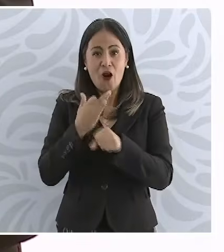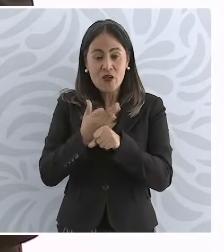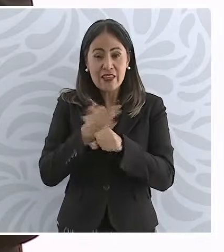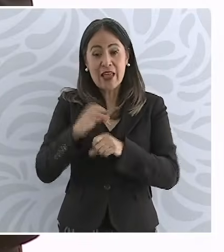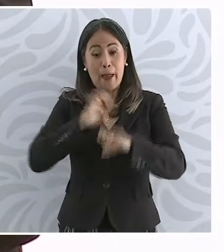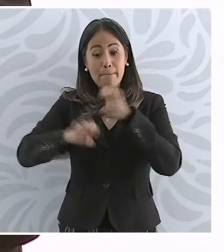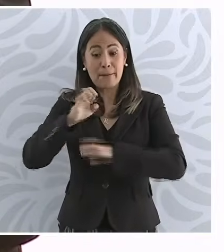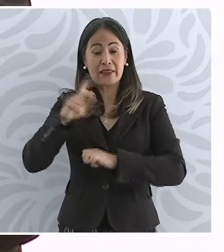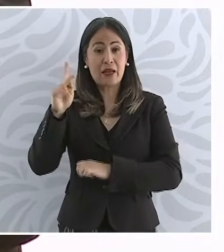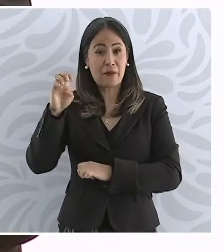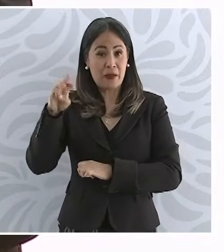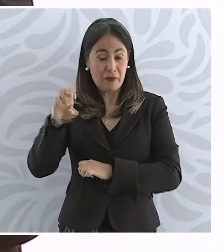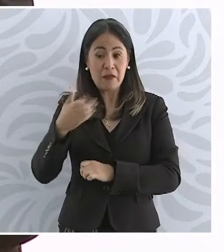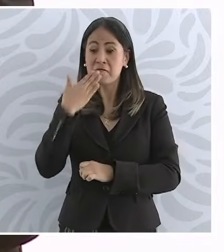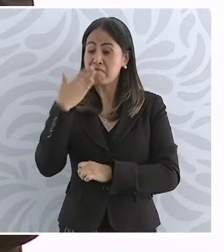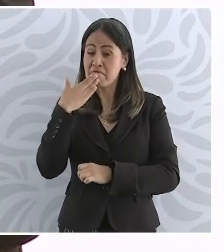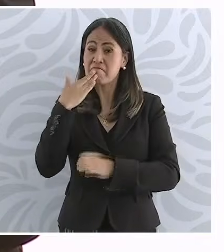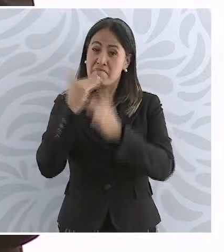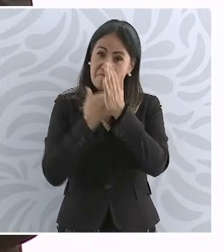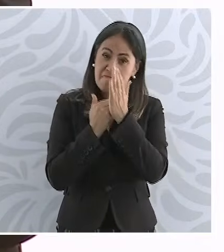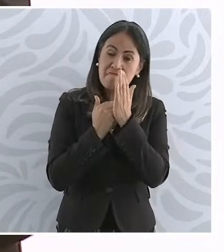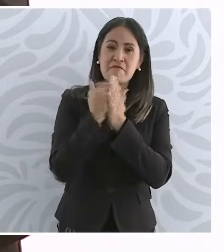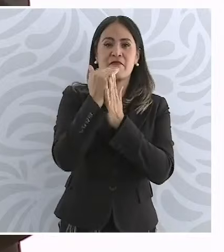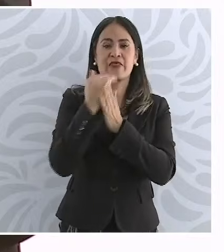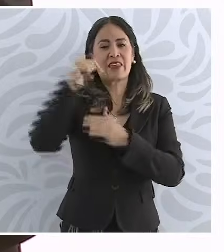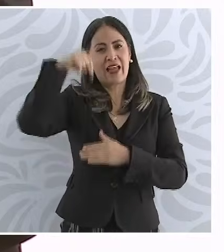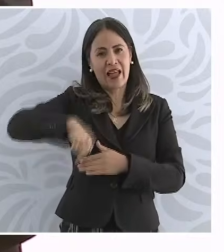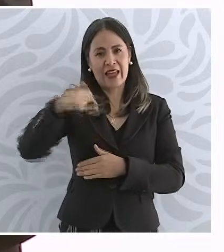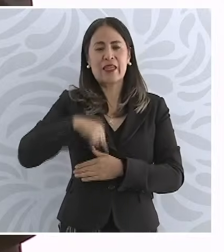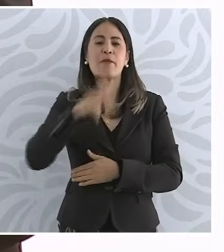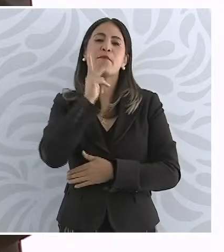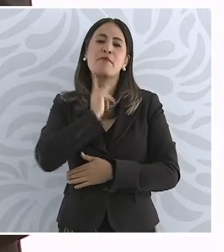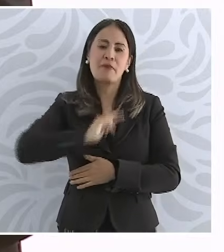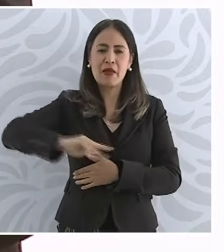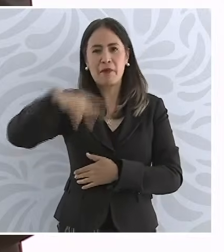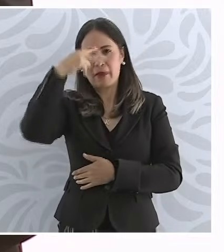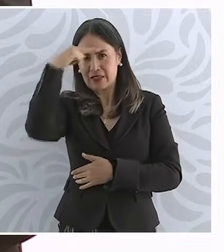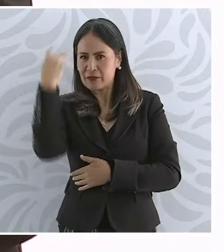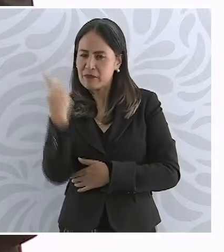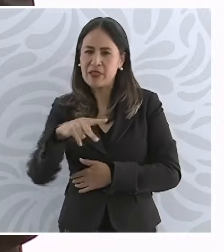consolidando un futuro de soberanía y bienestar para el pueblo de México cada barril de petróleo